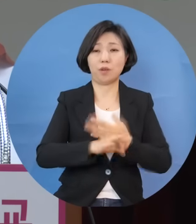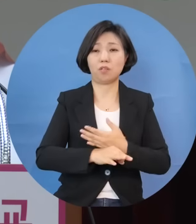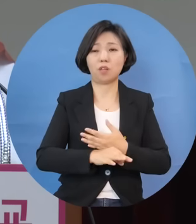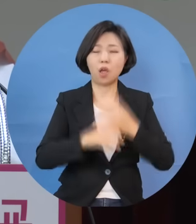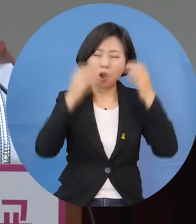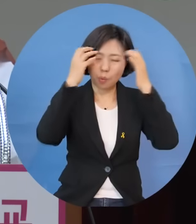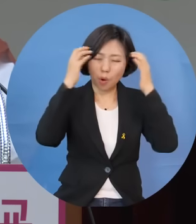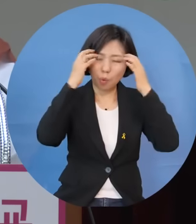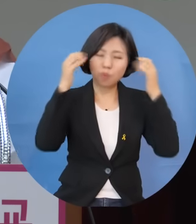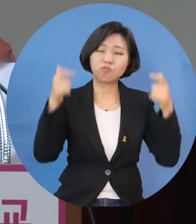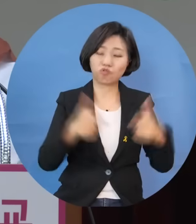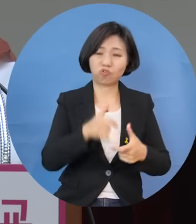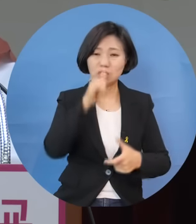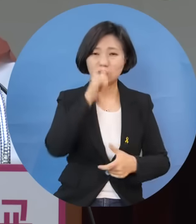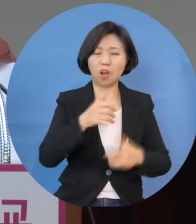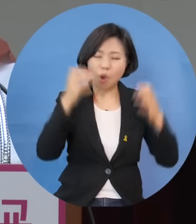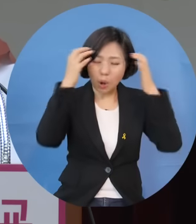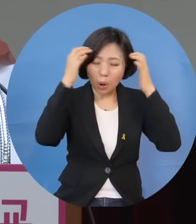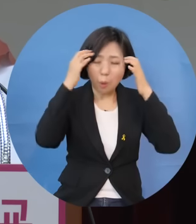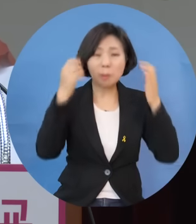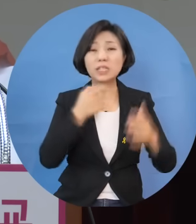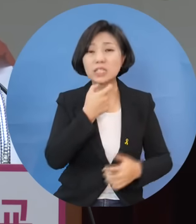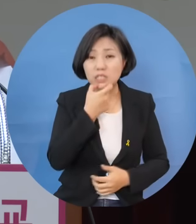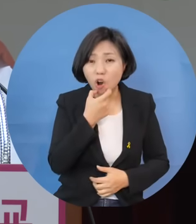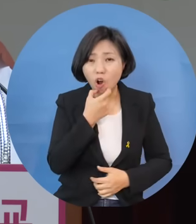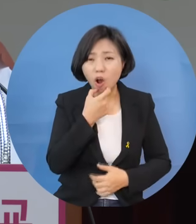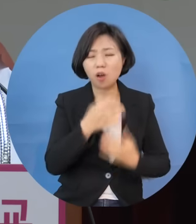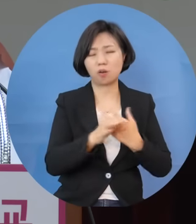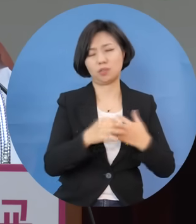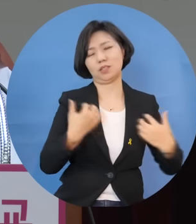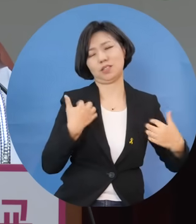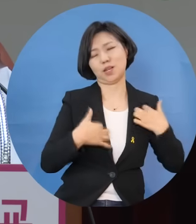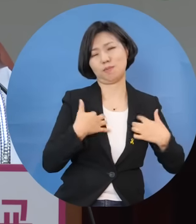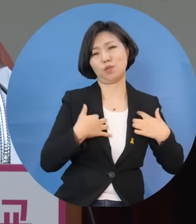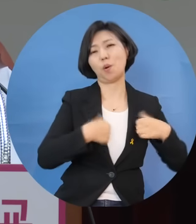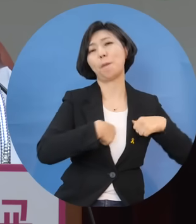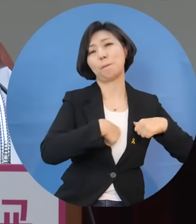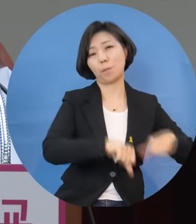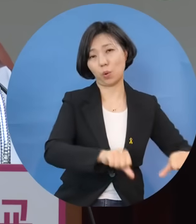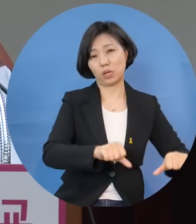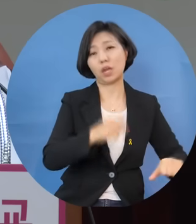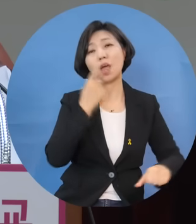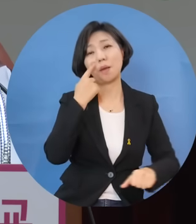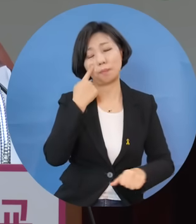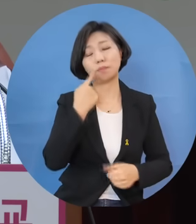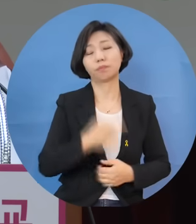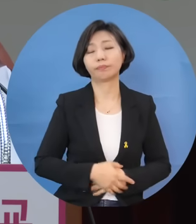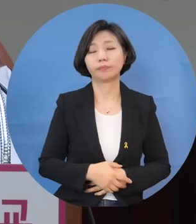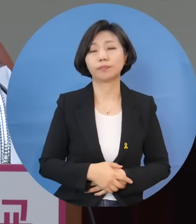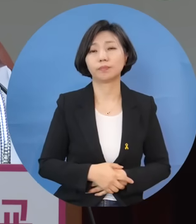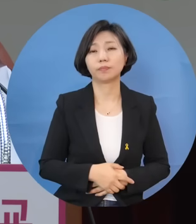둘째, 그 괴로움이 싫으면 그 즐거움조차 버려라. 포기해라.